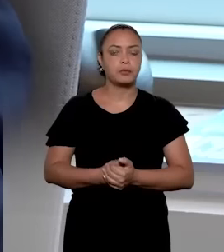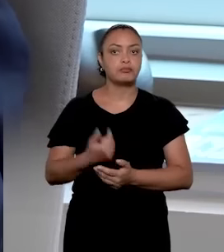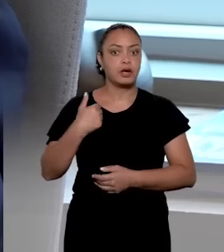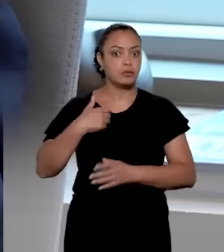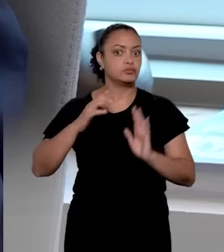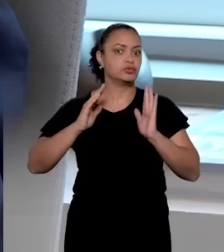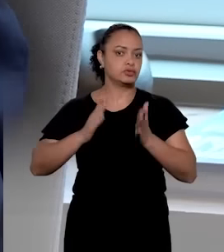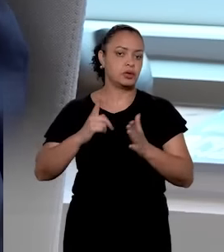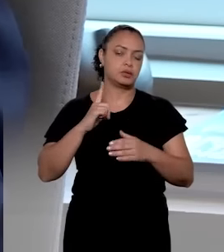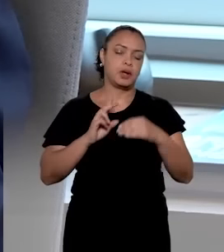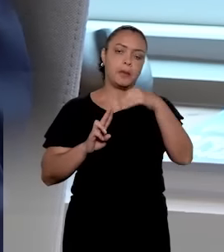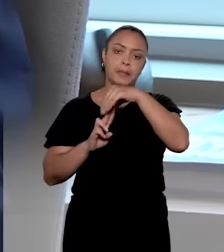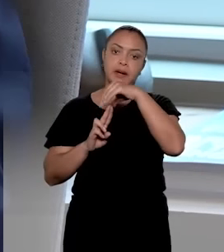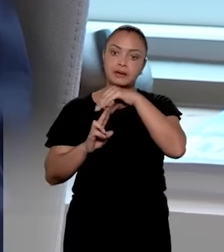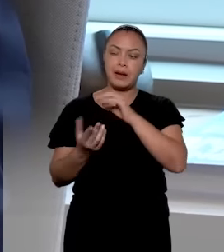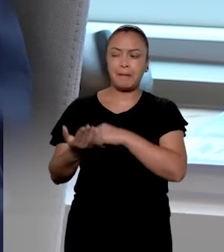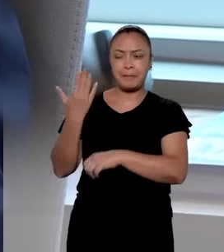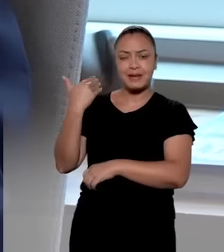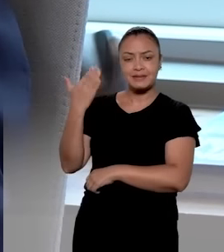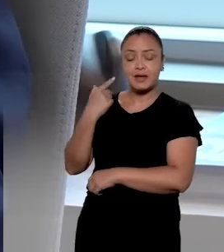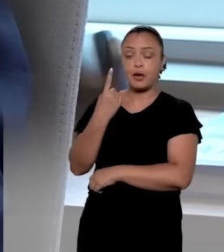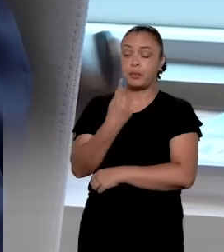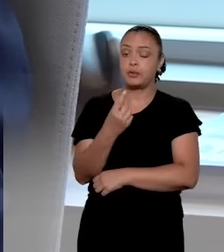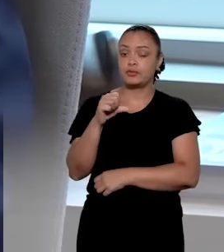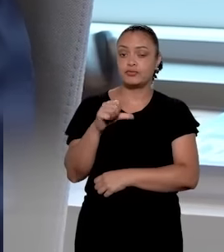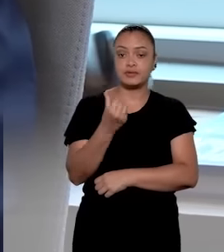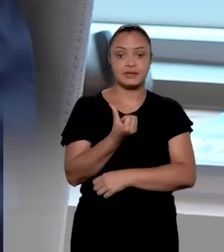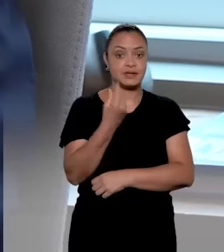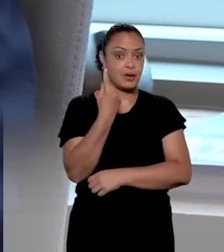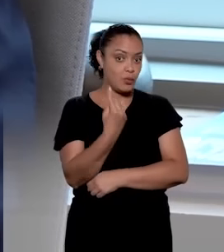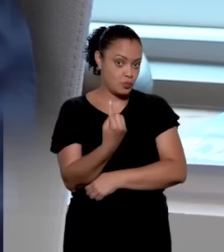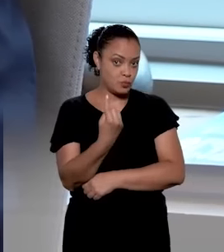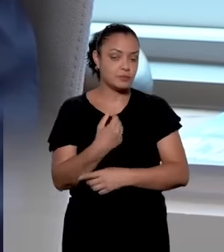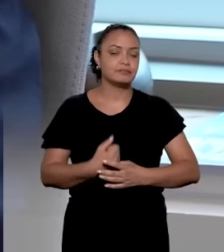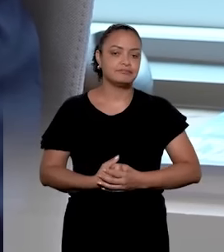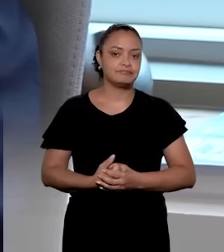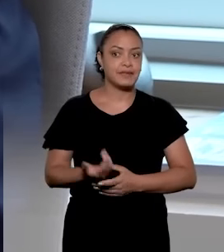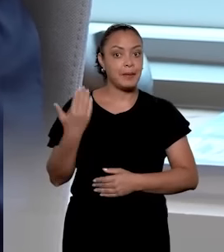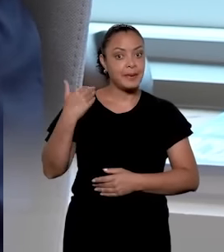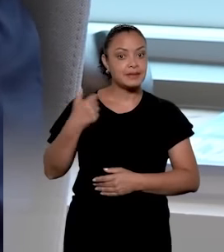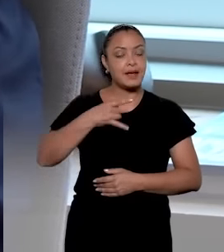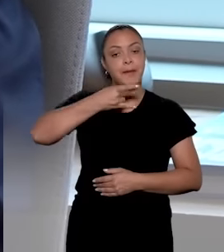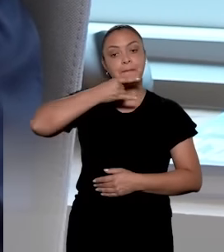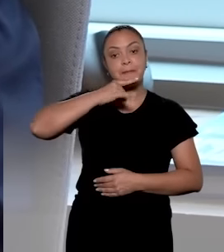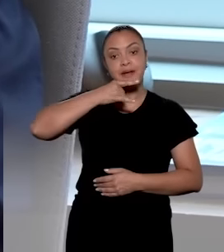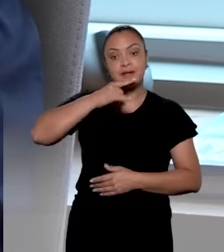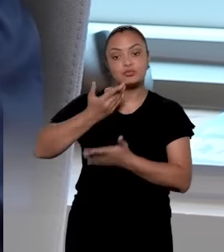Bradesco desde 1961, quando eu era estudante de Piracicaba, então,